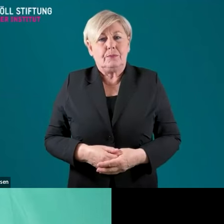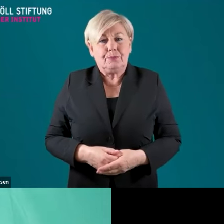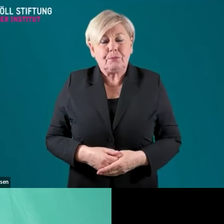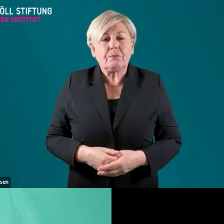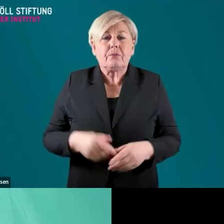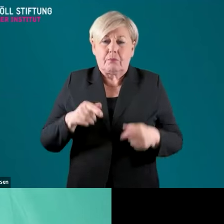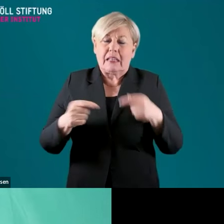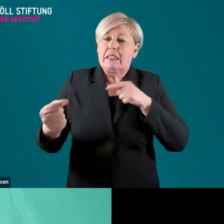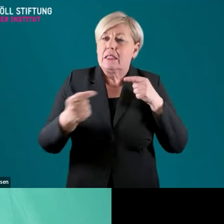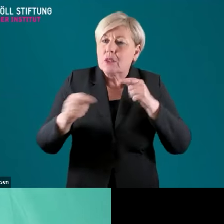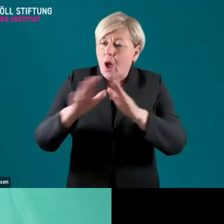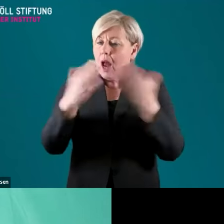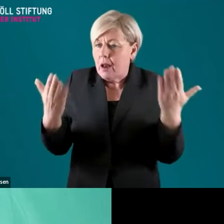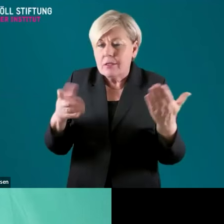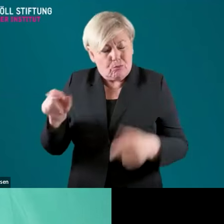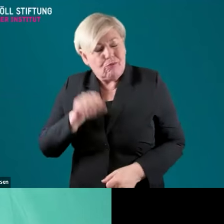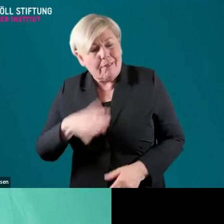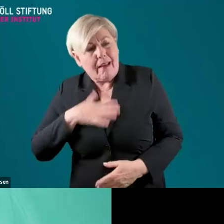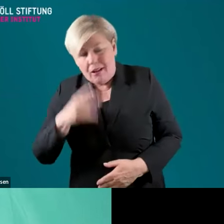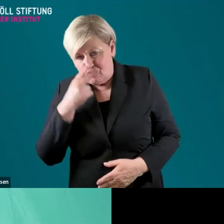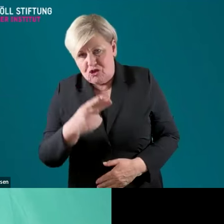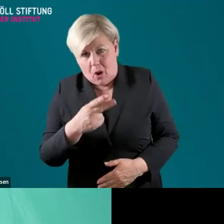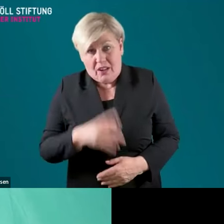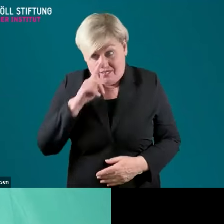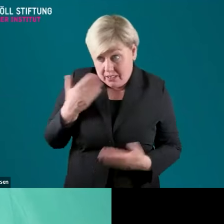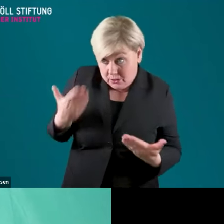können gerne reingucken, wenn das jetzt die Frage war.